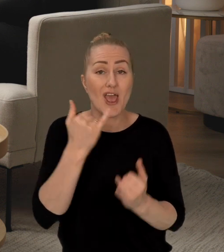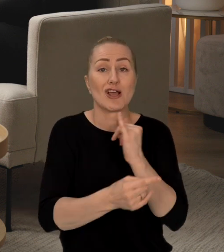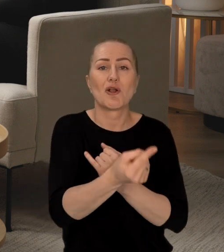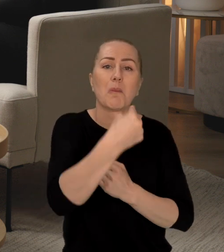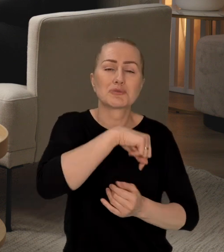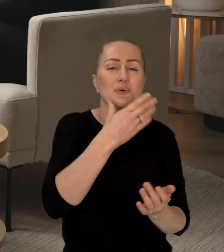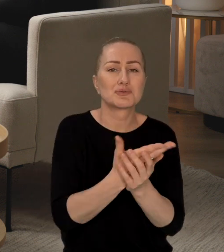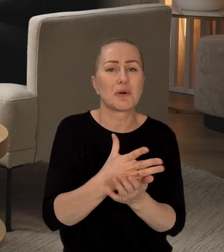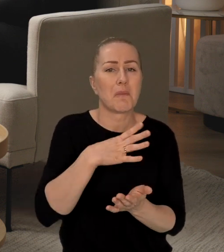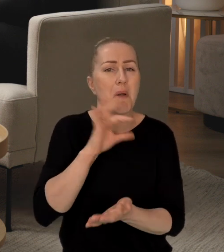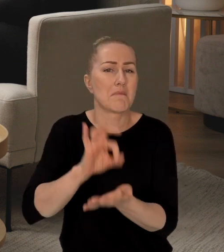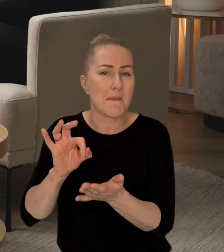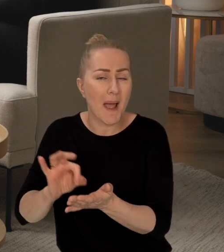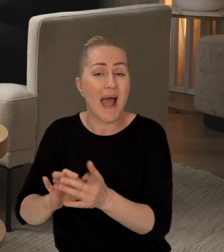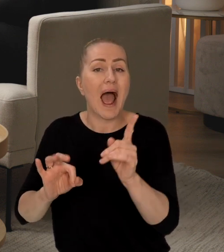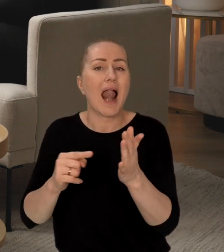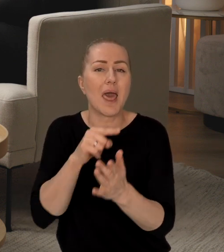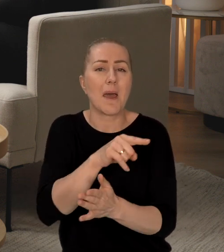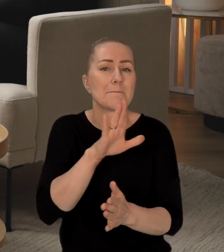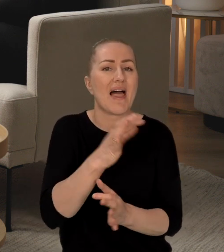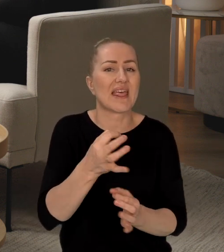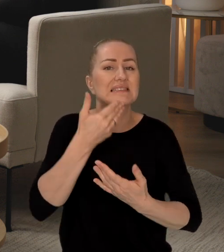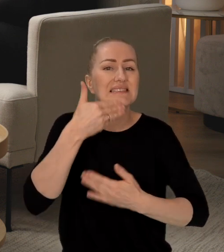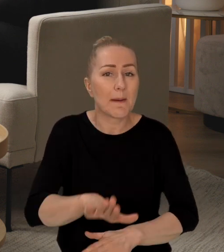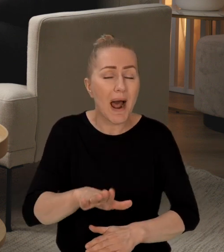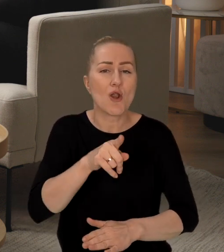stan zapalny, który wymaga rzeczywiście intensywnego leczenia i wiemy, że